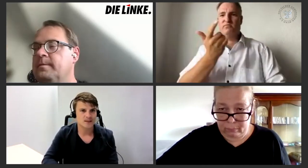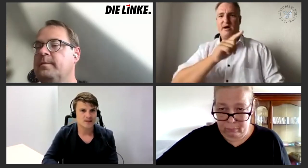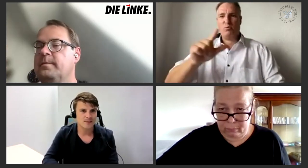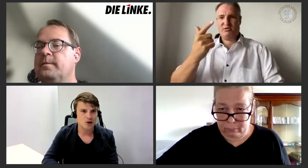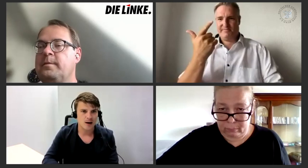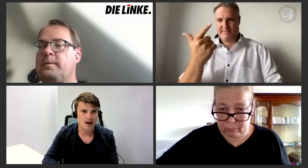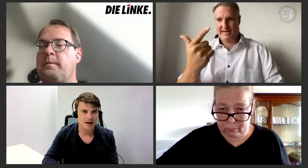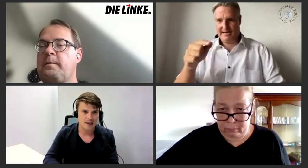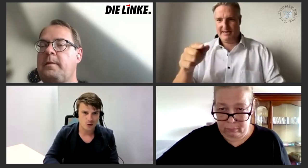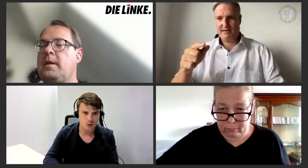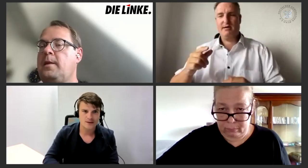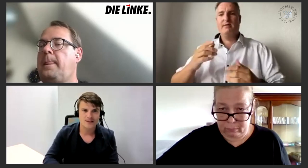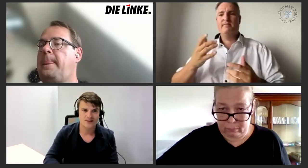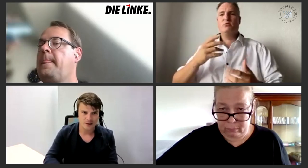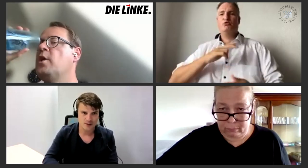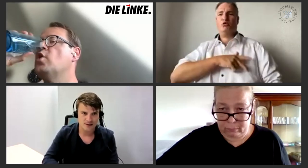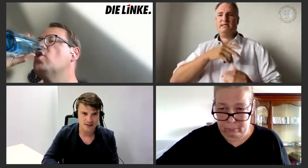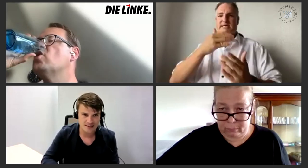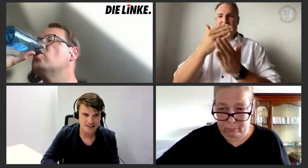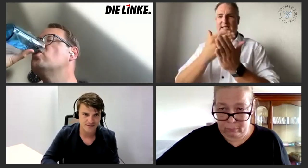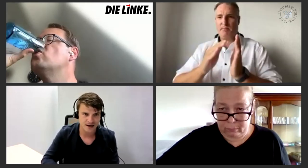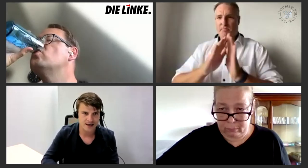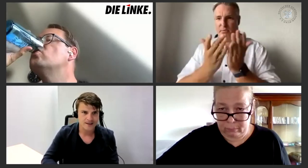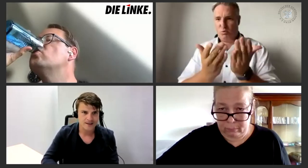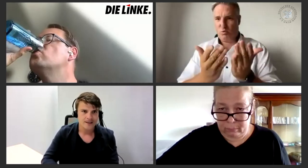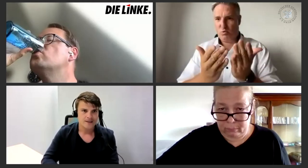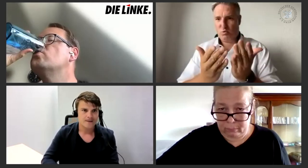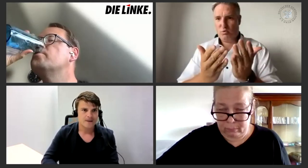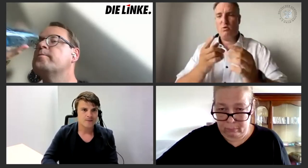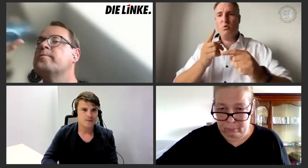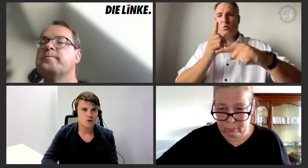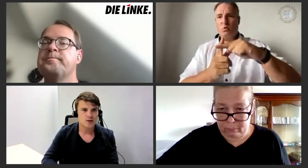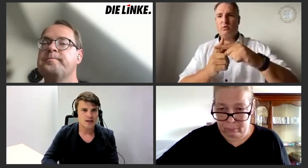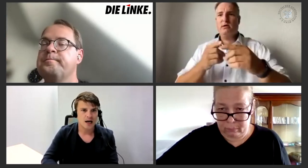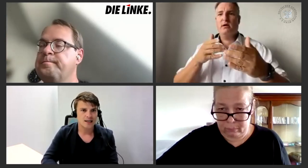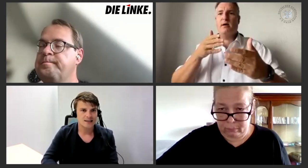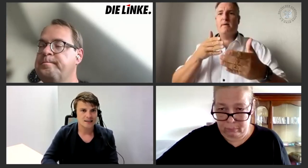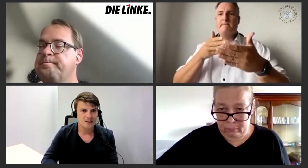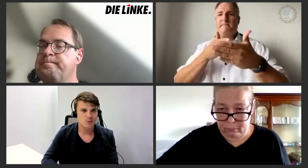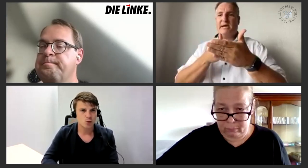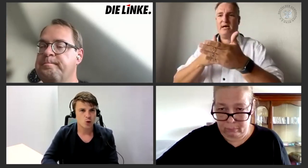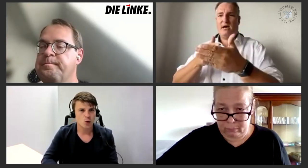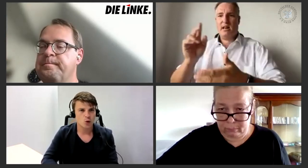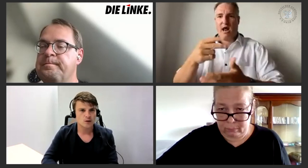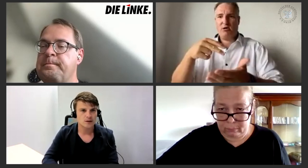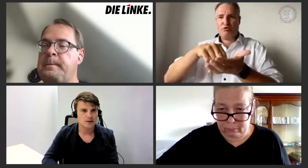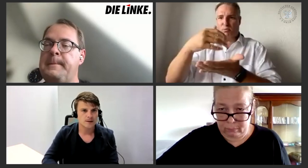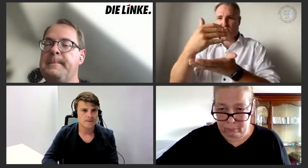Einfach aus dem Grund, dass die Gebärdensprachanerkennung 2002 im Sozialgesetzbuch